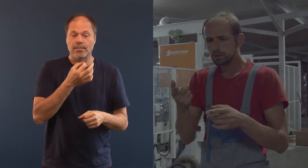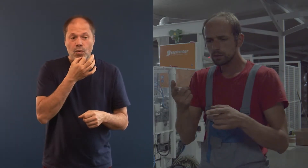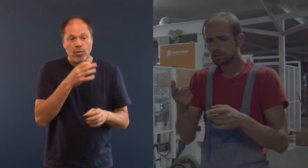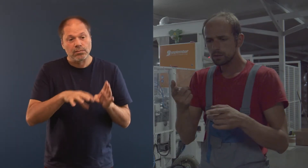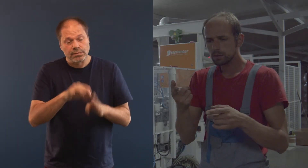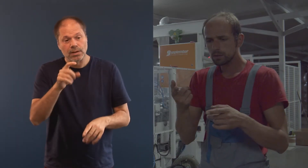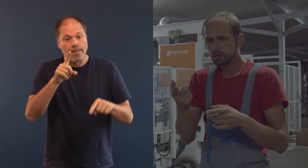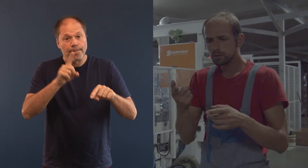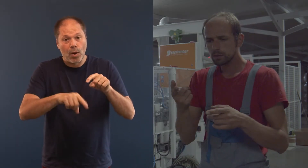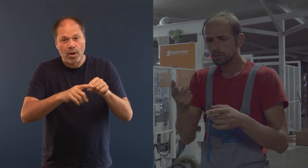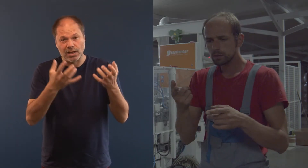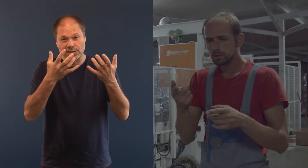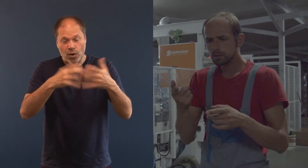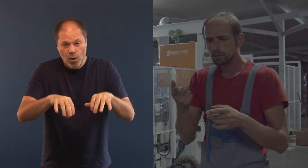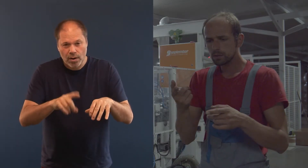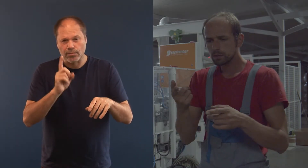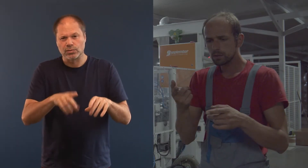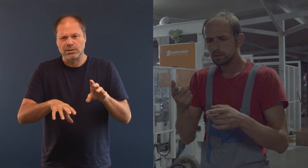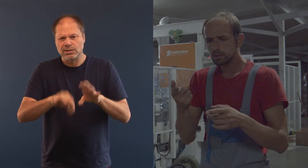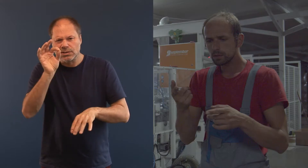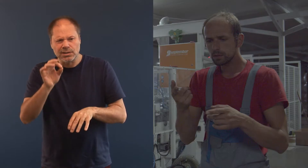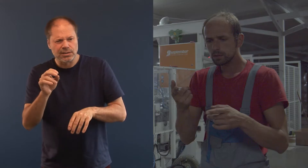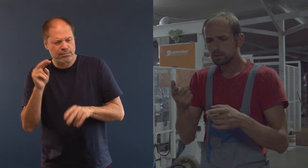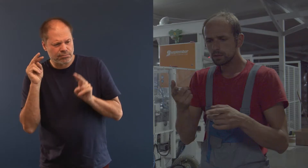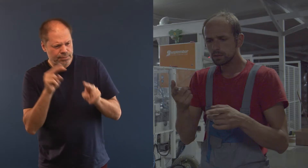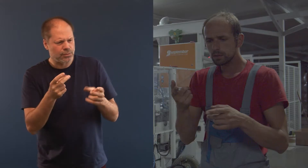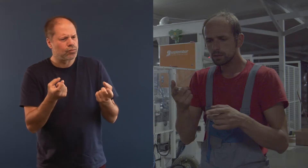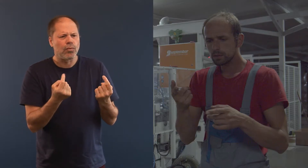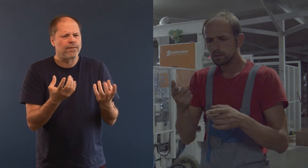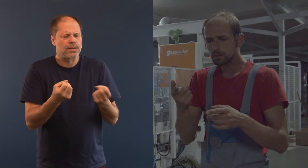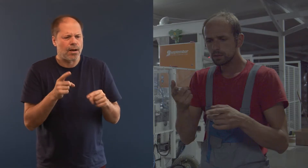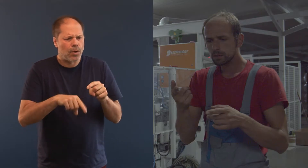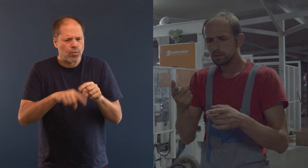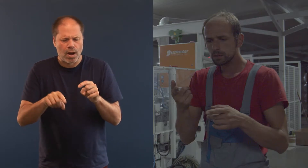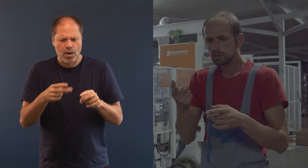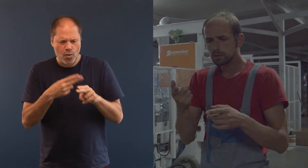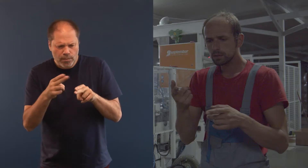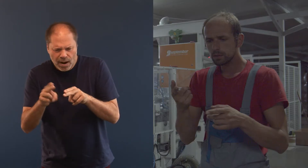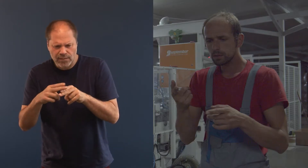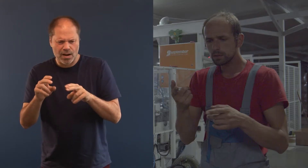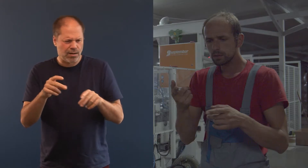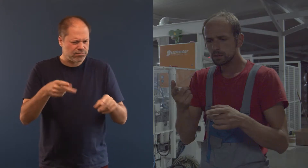Když se vyskytne porucha na zařízení, zjistí, v čem spočívá,